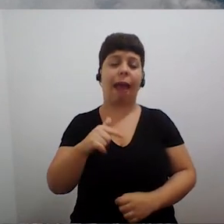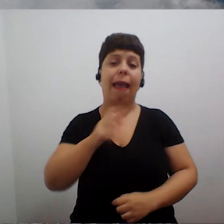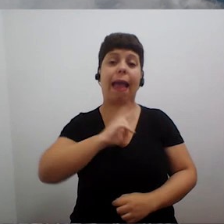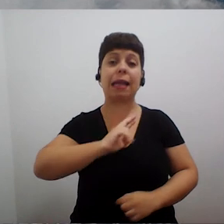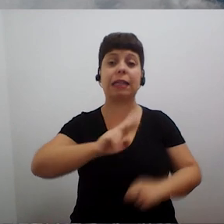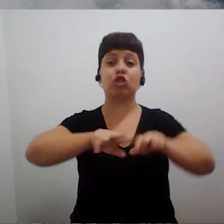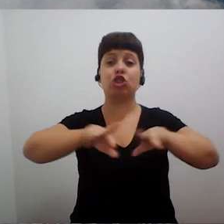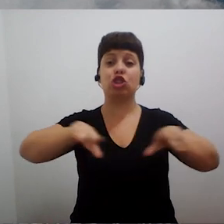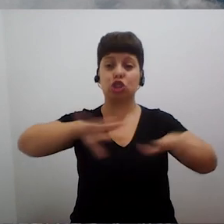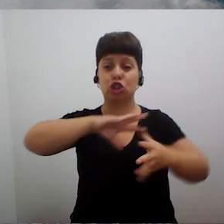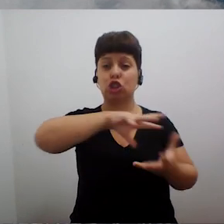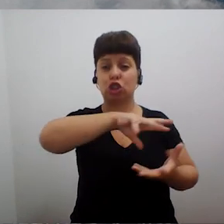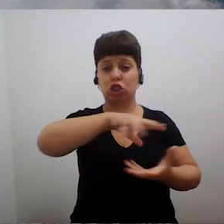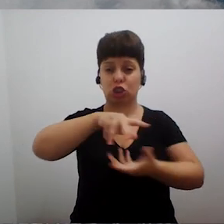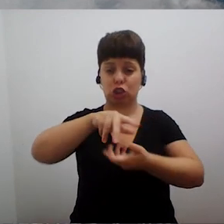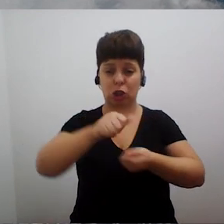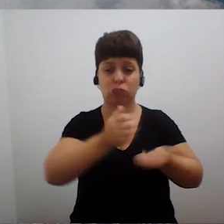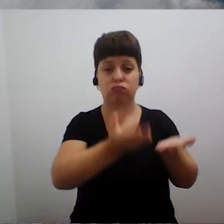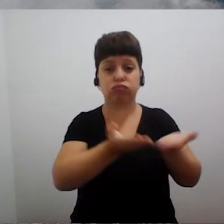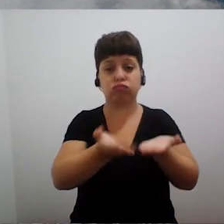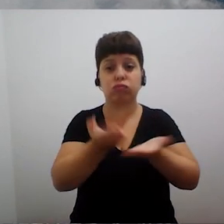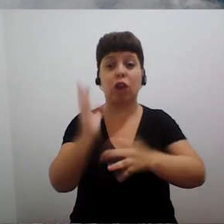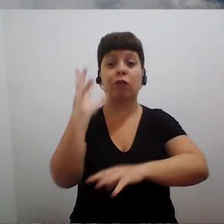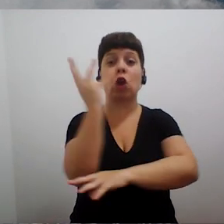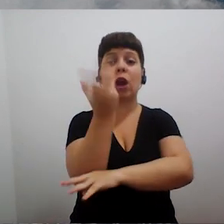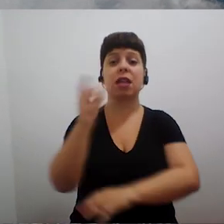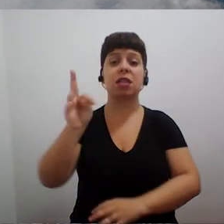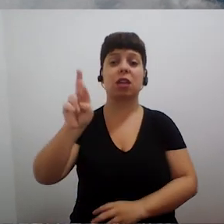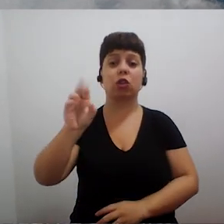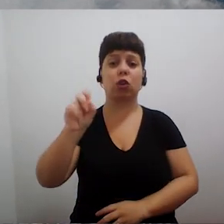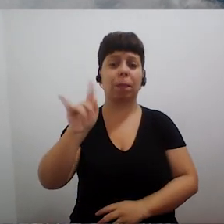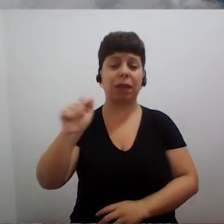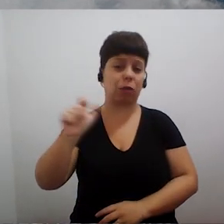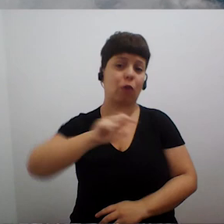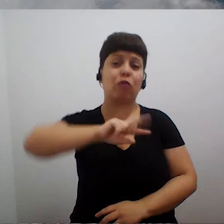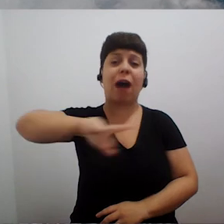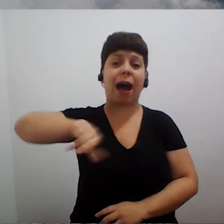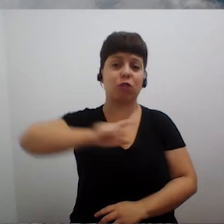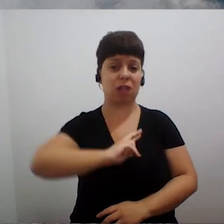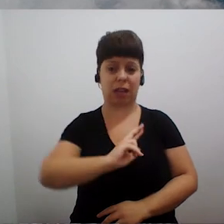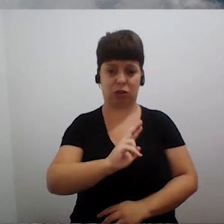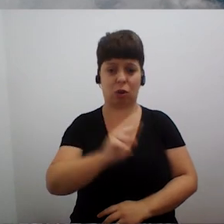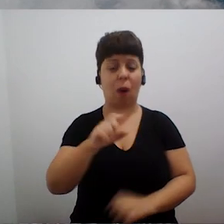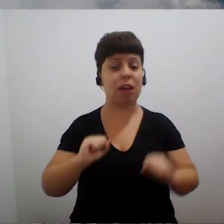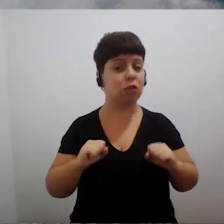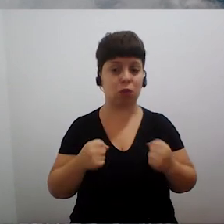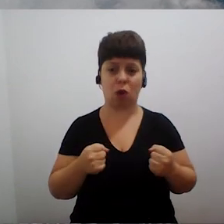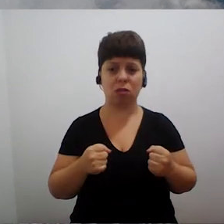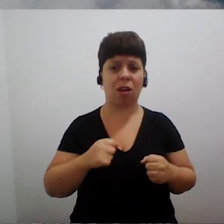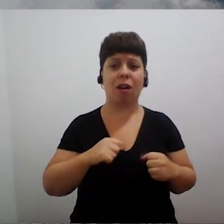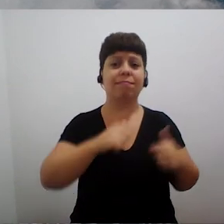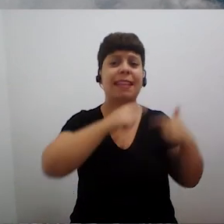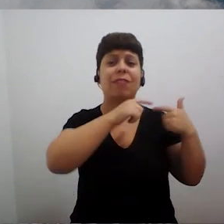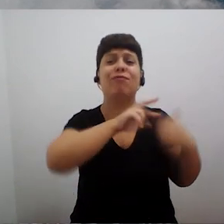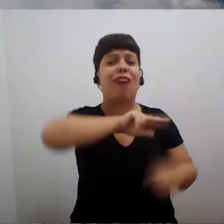E esse Movimento Inter-Religioso que está basicamente num esforço das diferentes